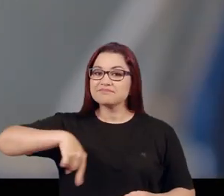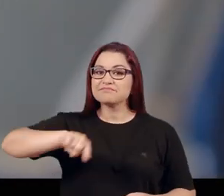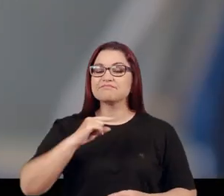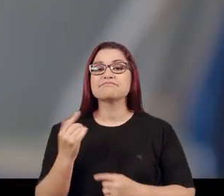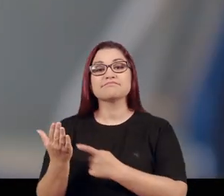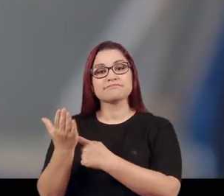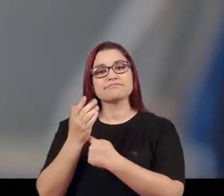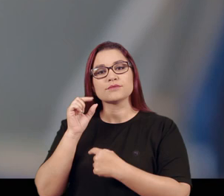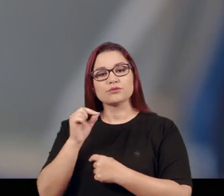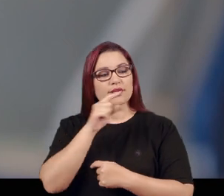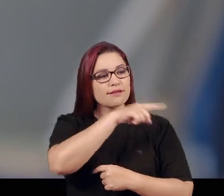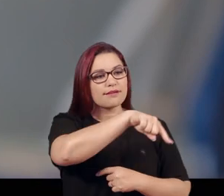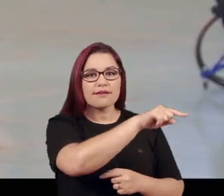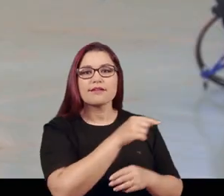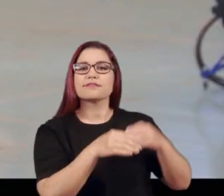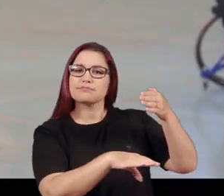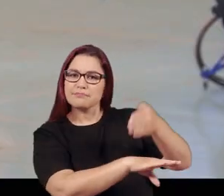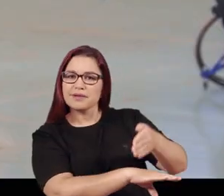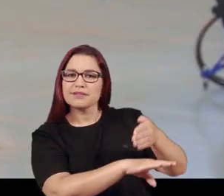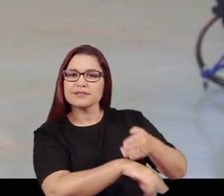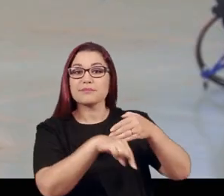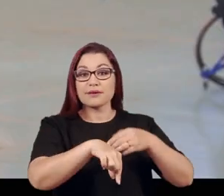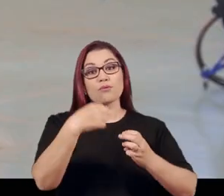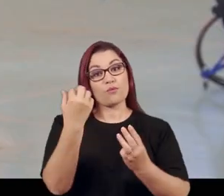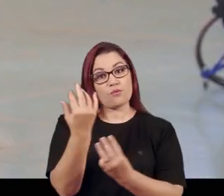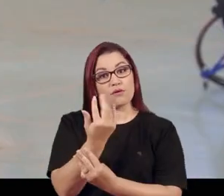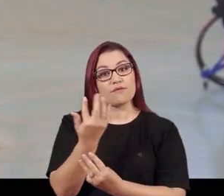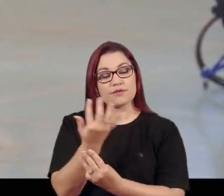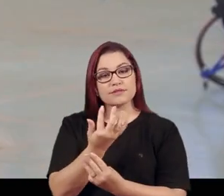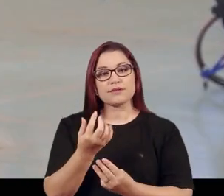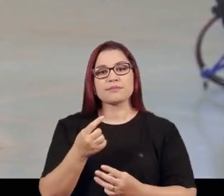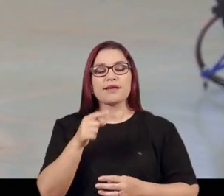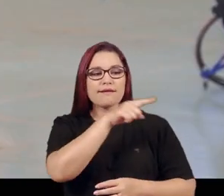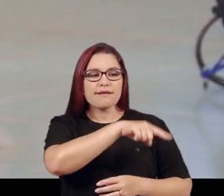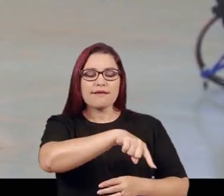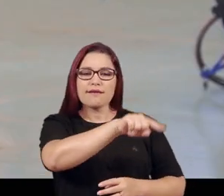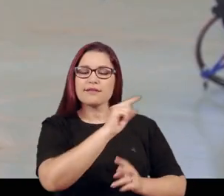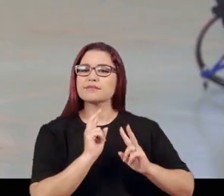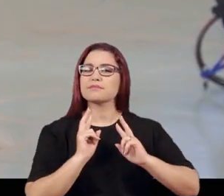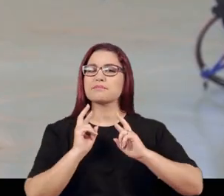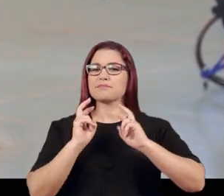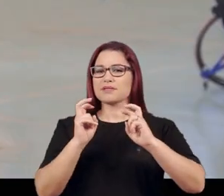oportunizando a cada vez dar mais espaço a essas pessoas e com toda uma nova